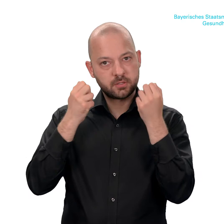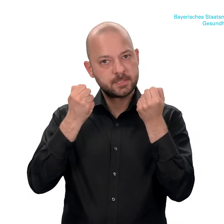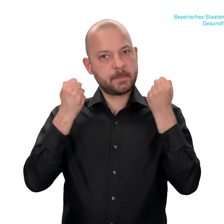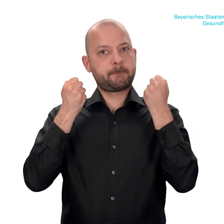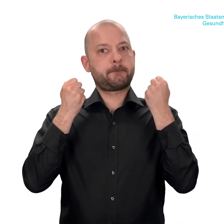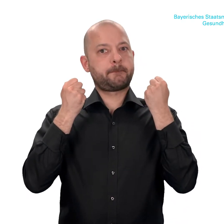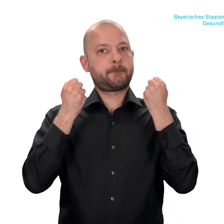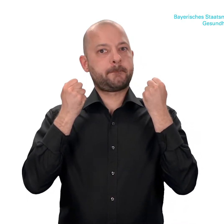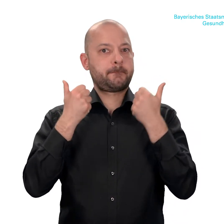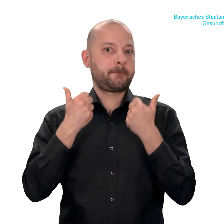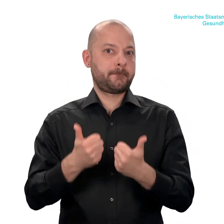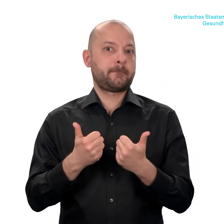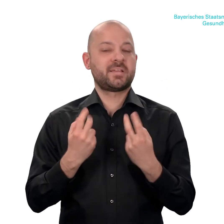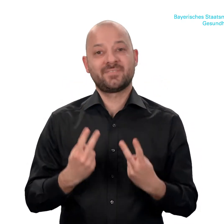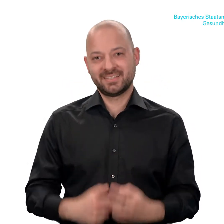und an den Rändern möglichst eng anliegt.